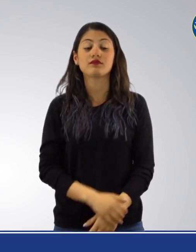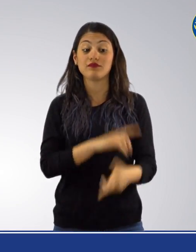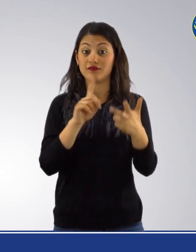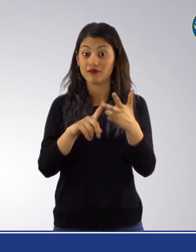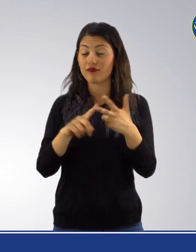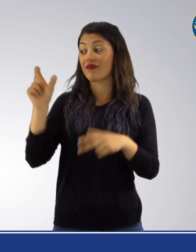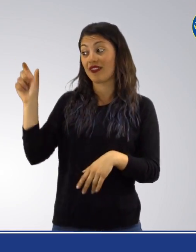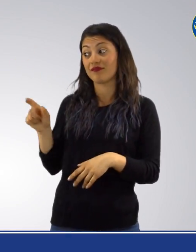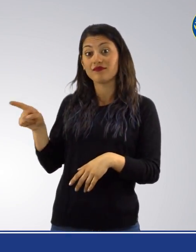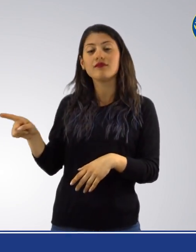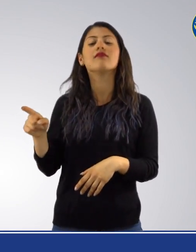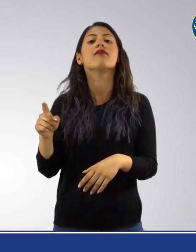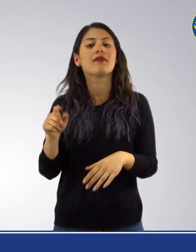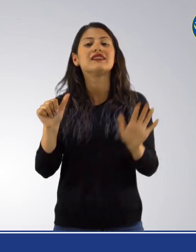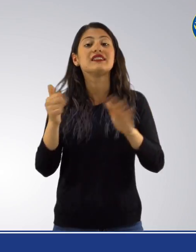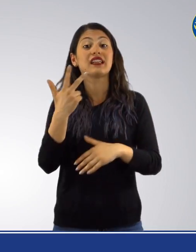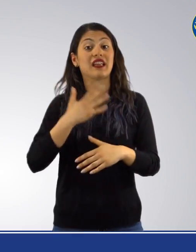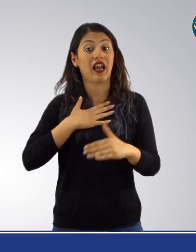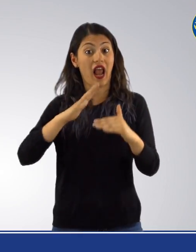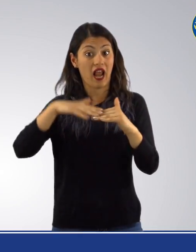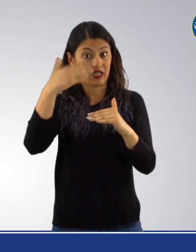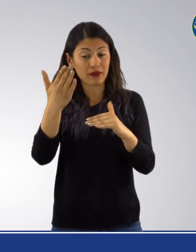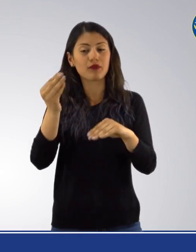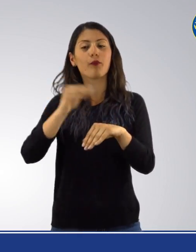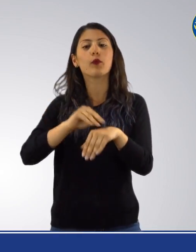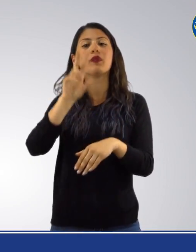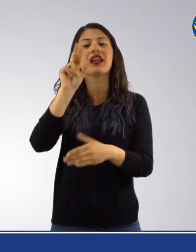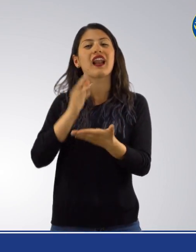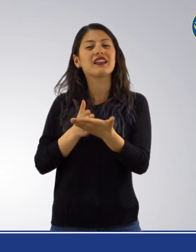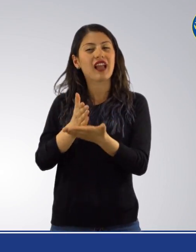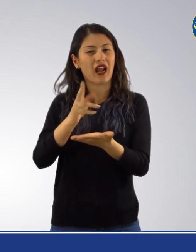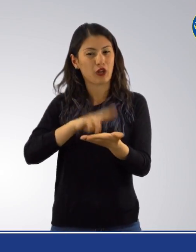3) disoccupati con età anagrafica minima di 63 anni con anzianità contributiva di almeno 30 anni che